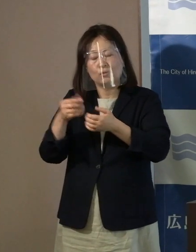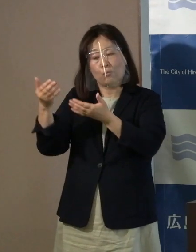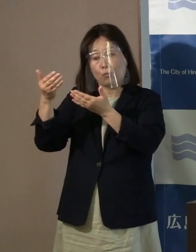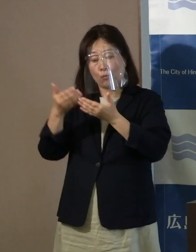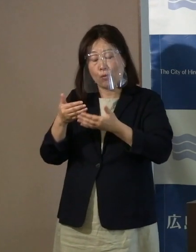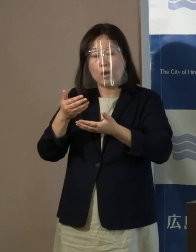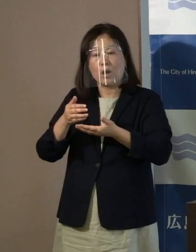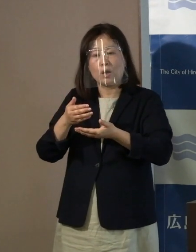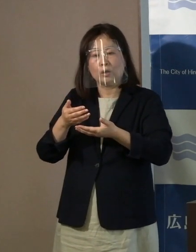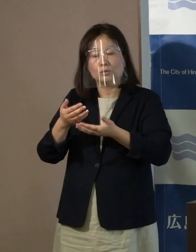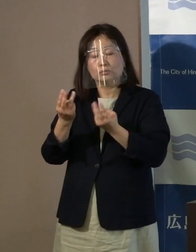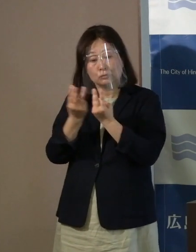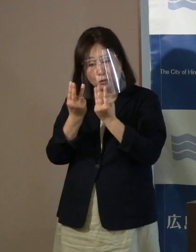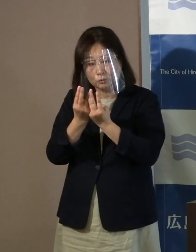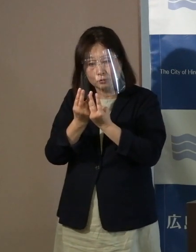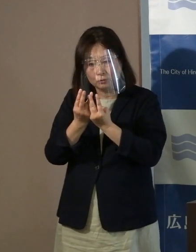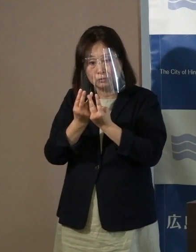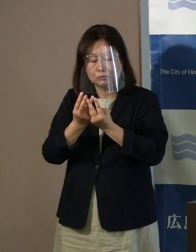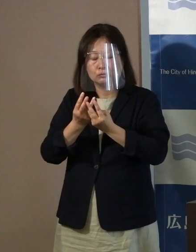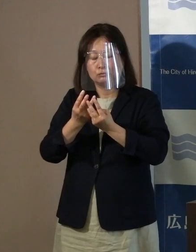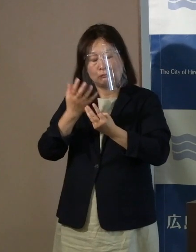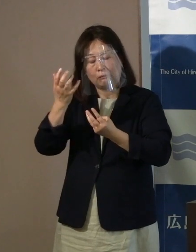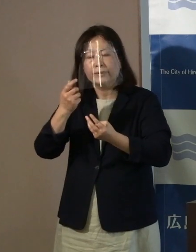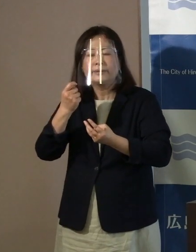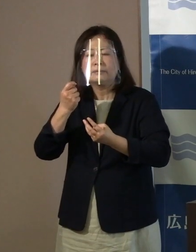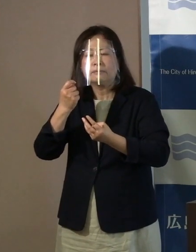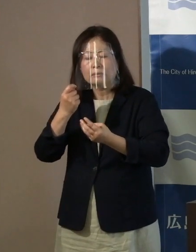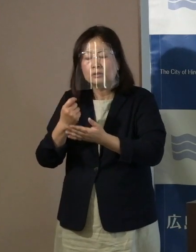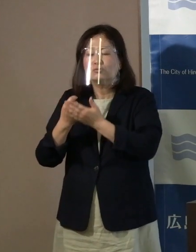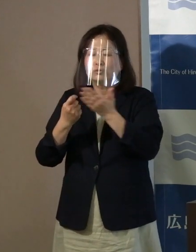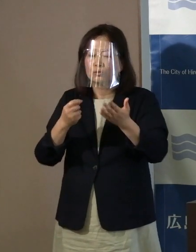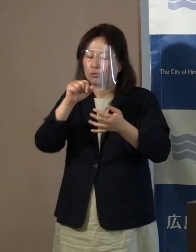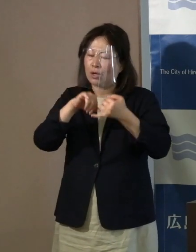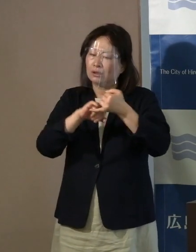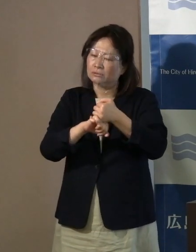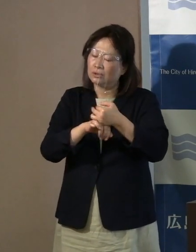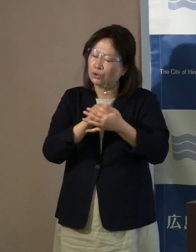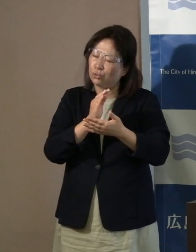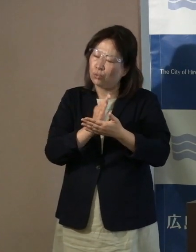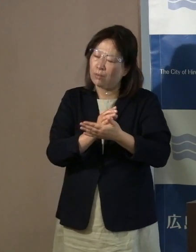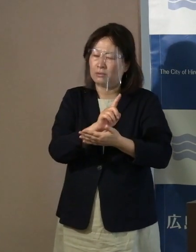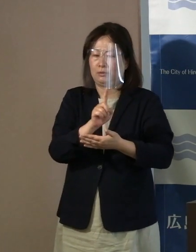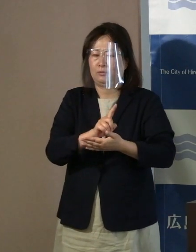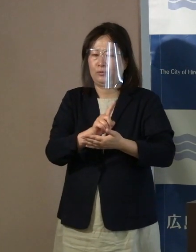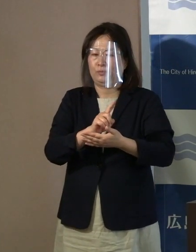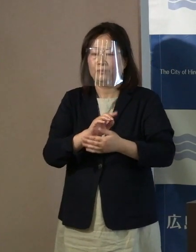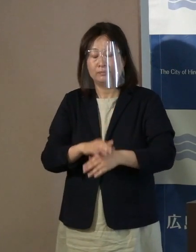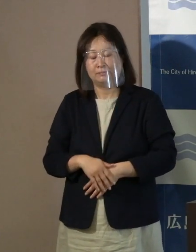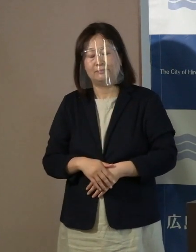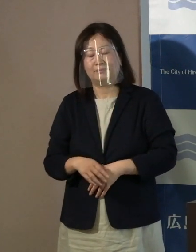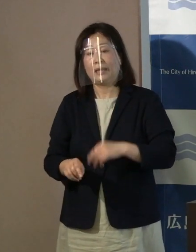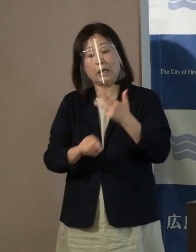次なる予約が取れない というようなことになります｡ (記者)8月の間は､まあ大丈夫だろうと｡